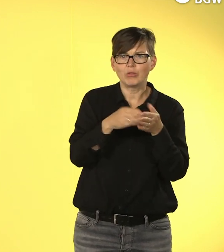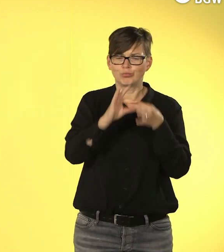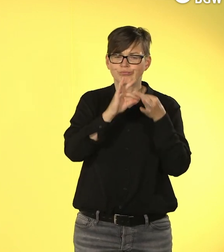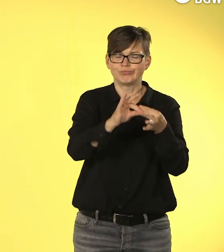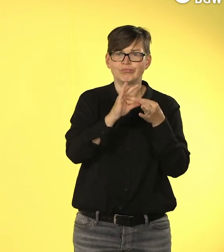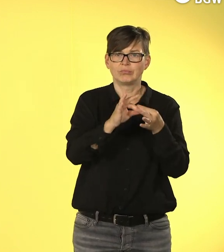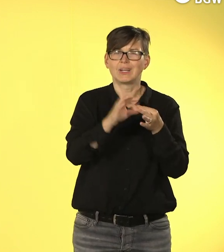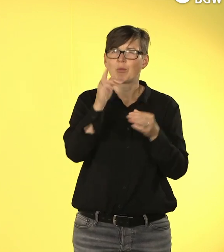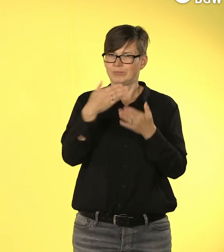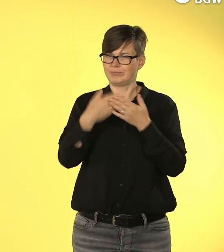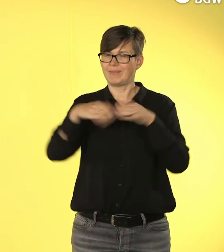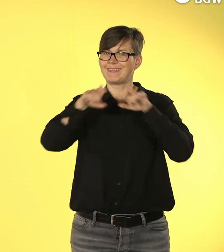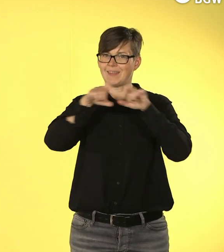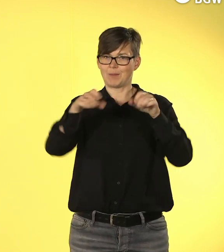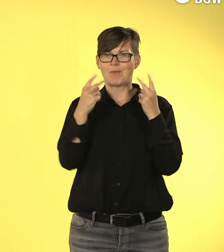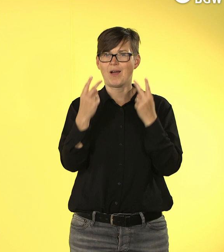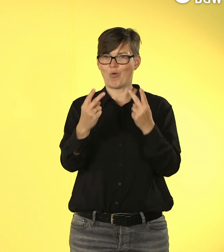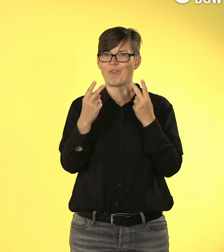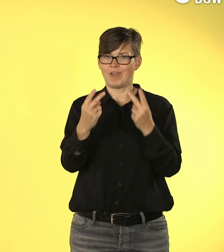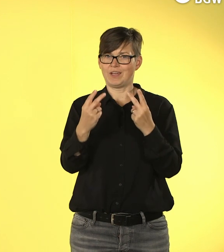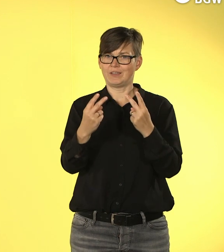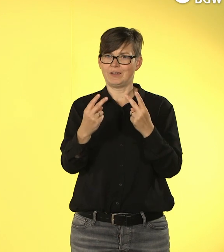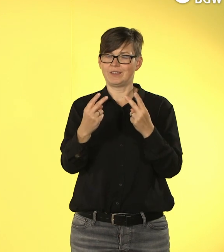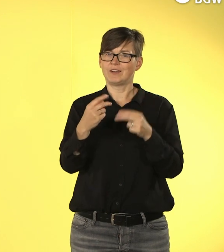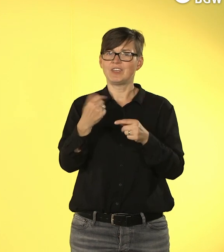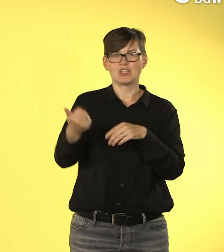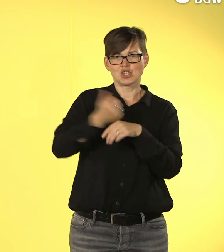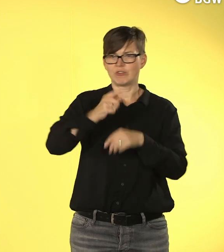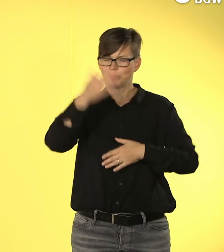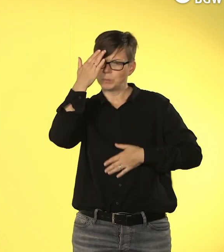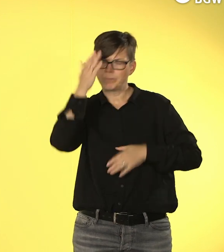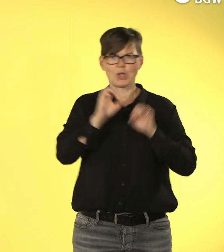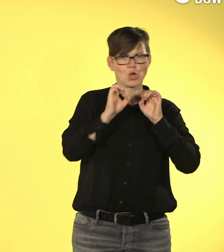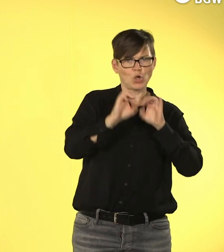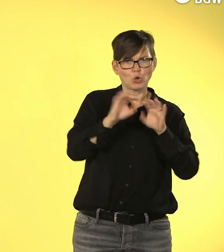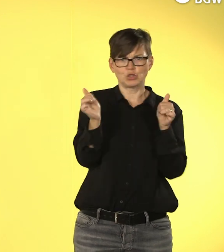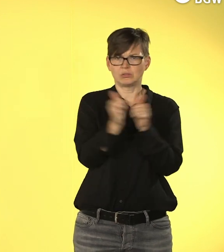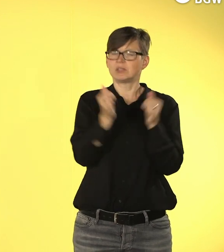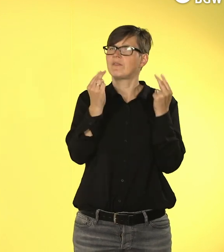ist diese Teilbereich mit Coaching und Mentoring ein wichtiger Bereich.